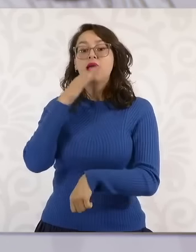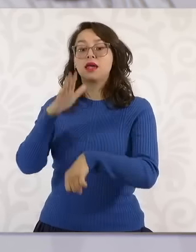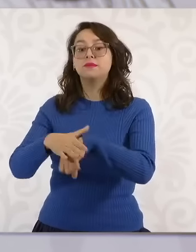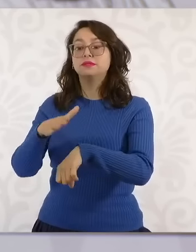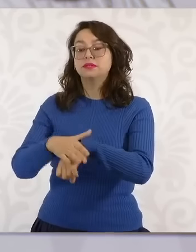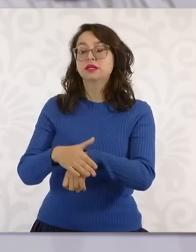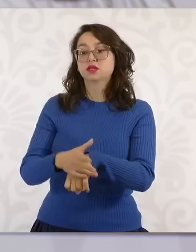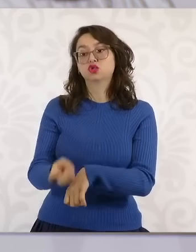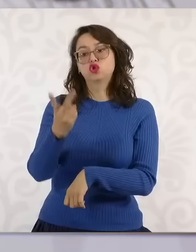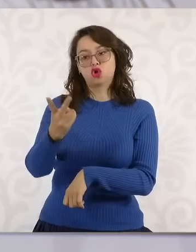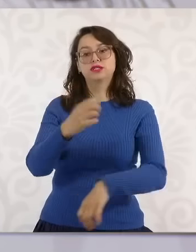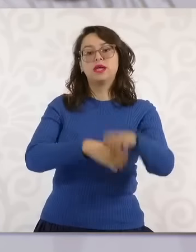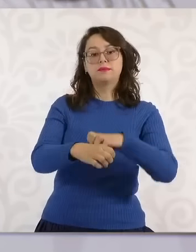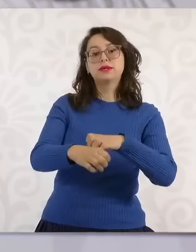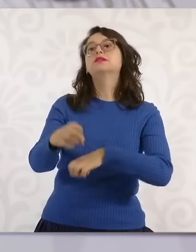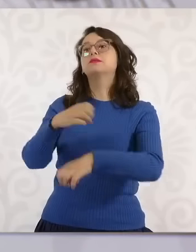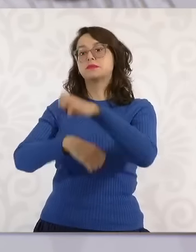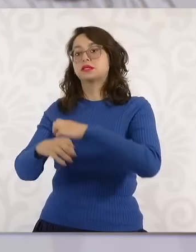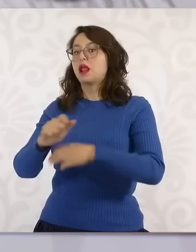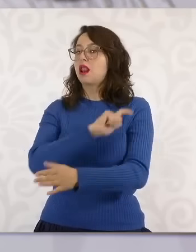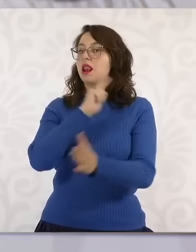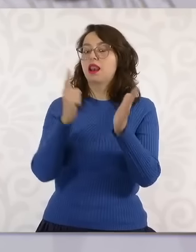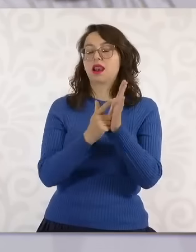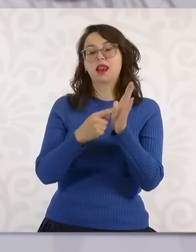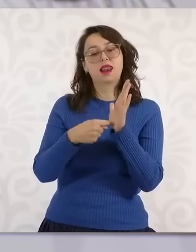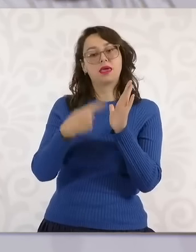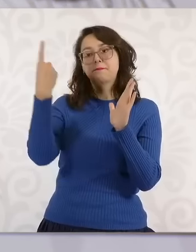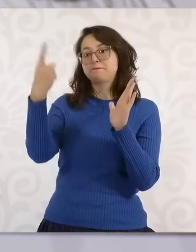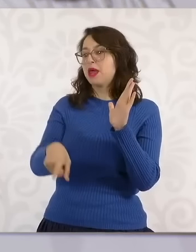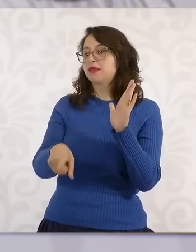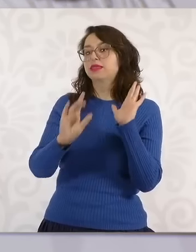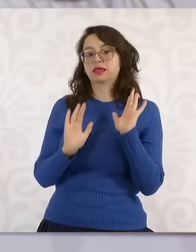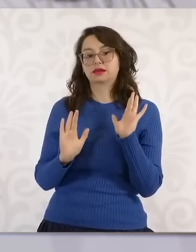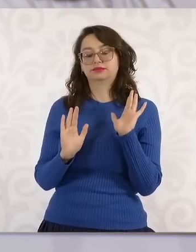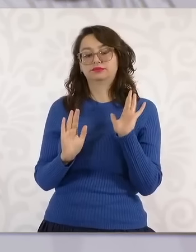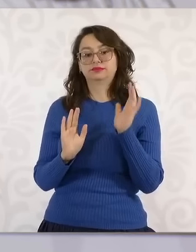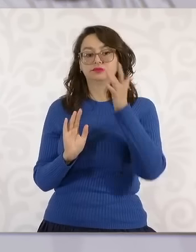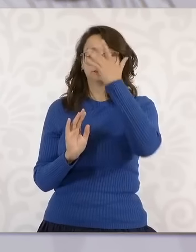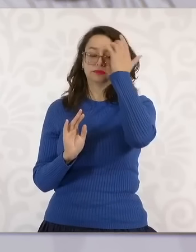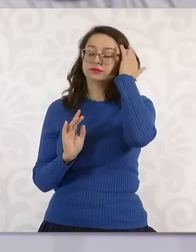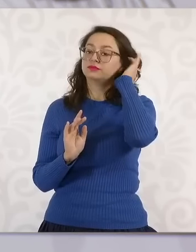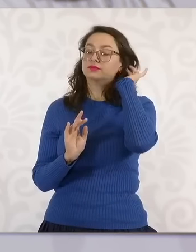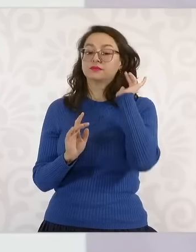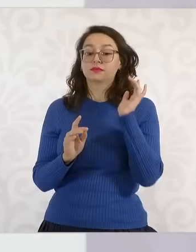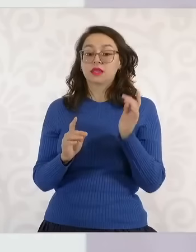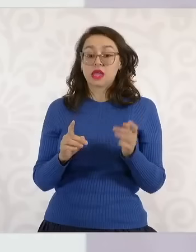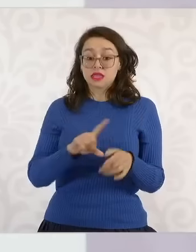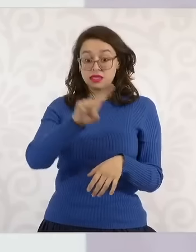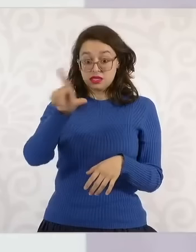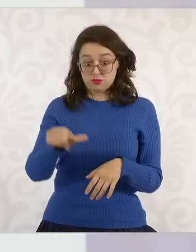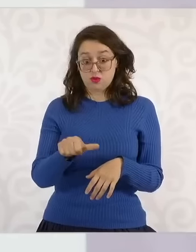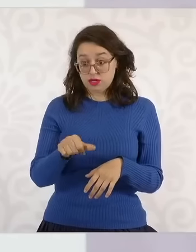sus empresas, como dice la ley, ellos tienen espacio para poder acceder a esos beneficios